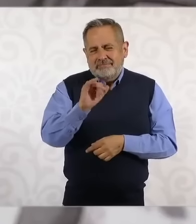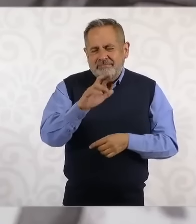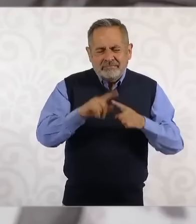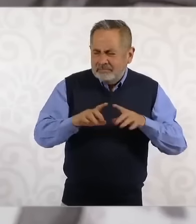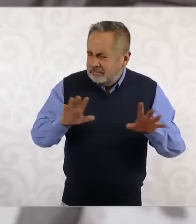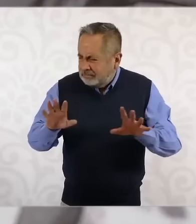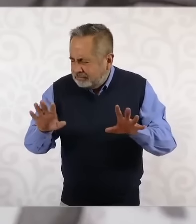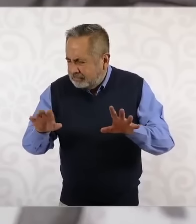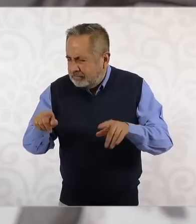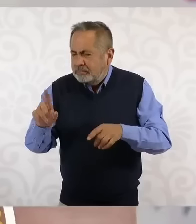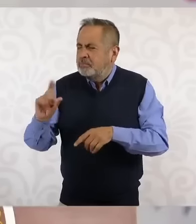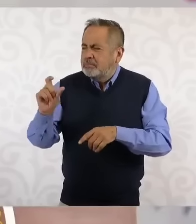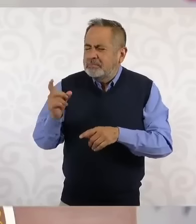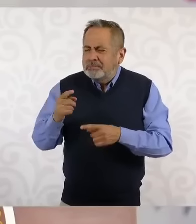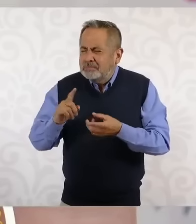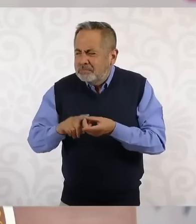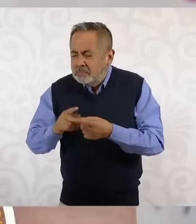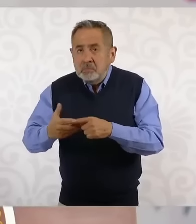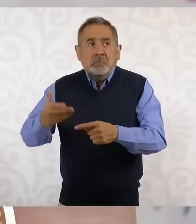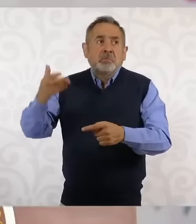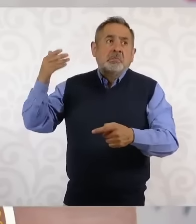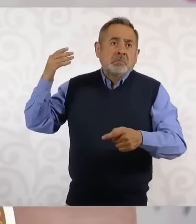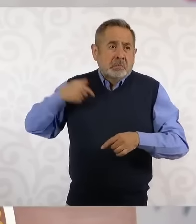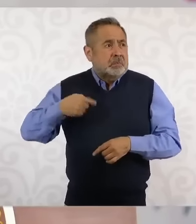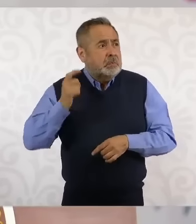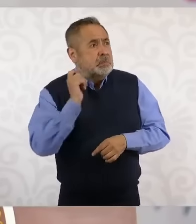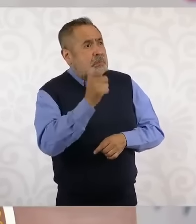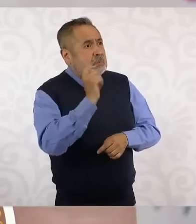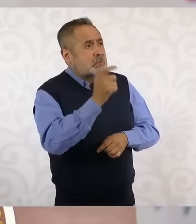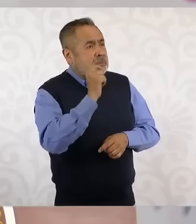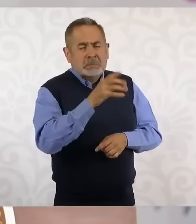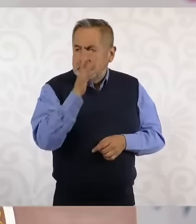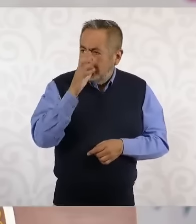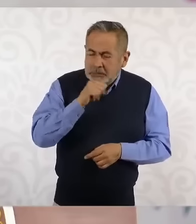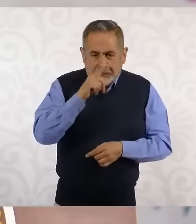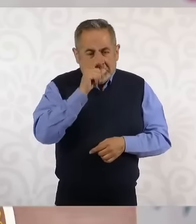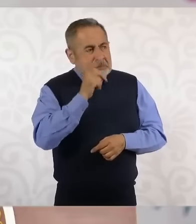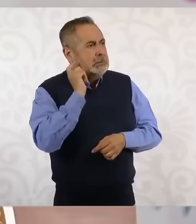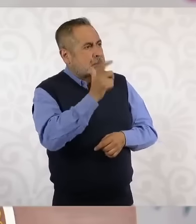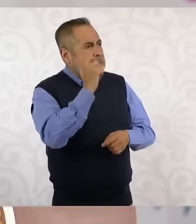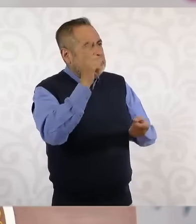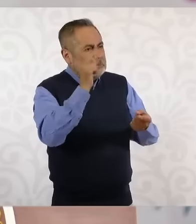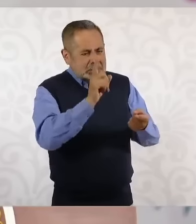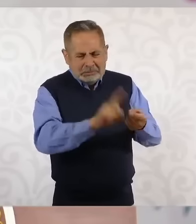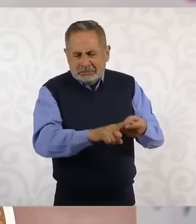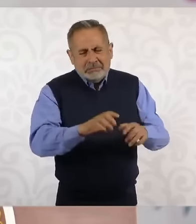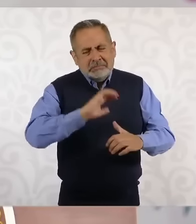Y pues la gente estaba desesperada porque si es que no puedo pagar, ¿cómo le hago? Ayúdenos a